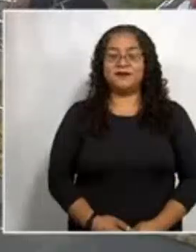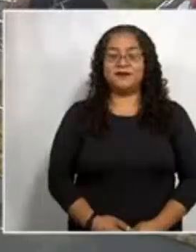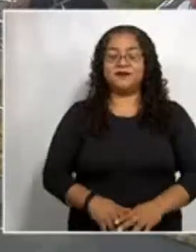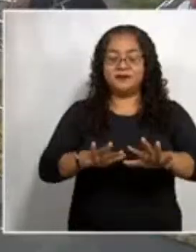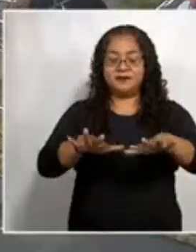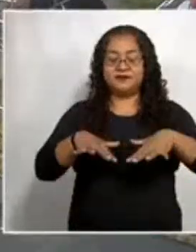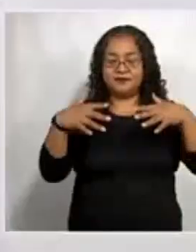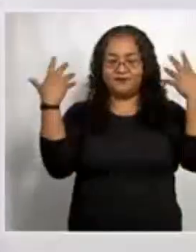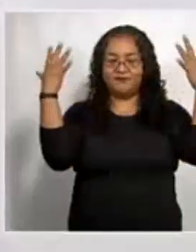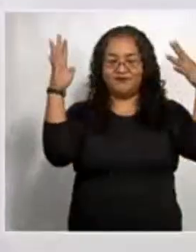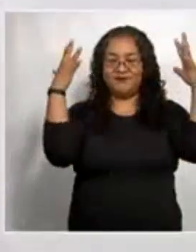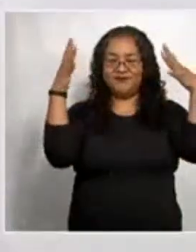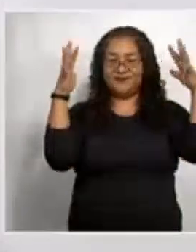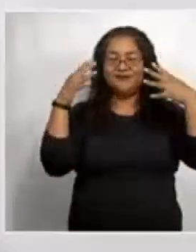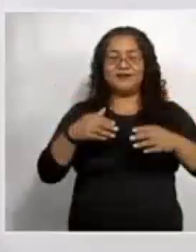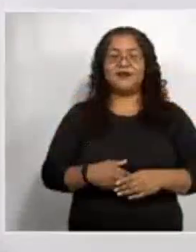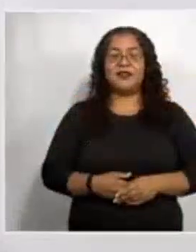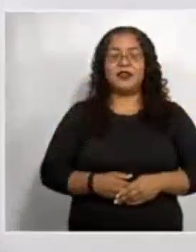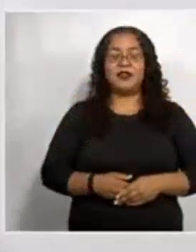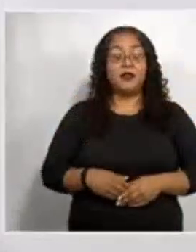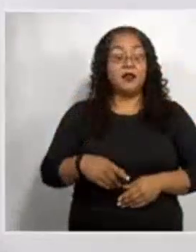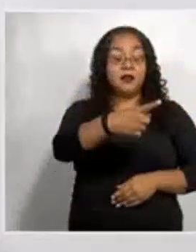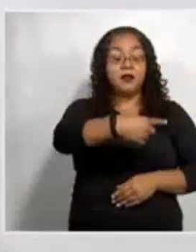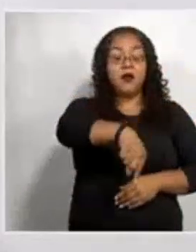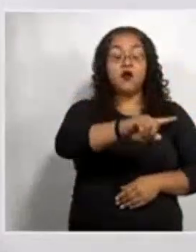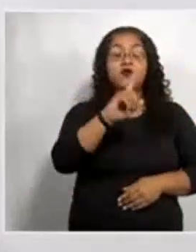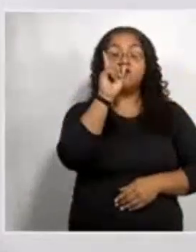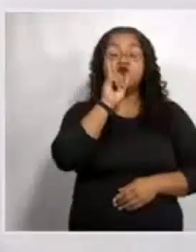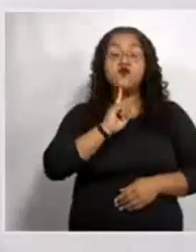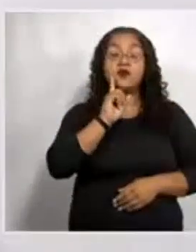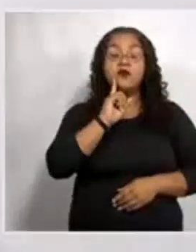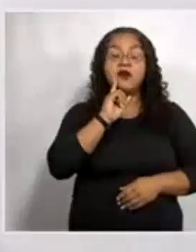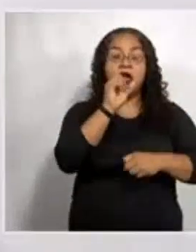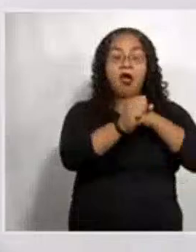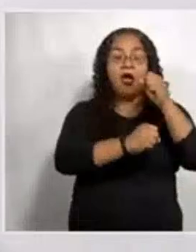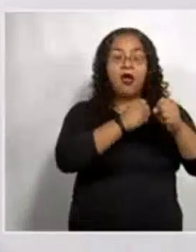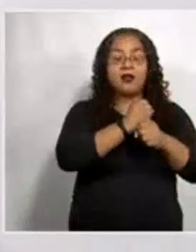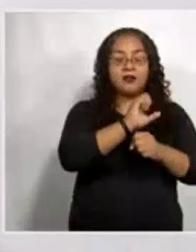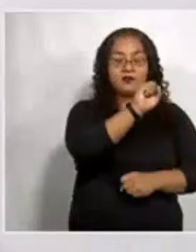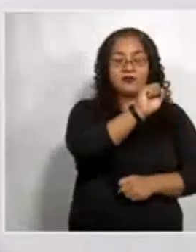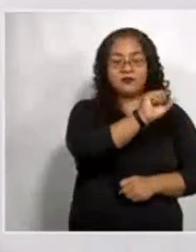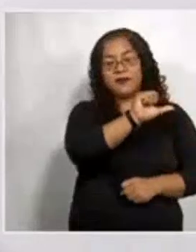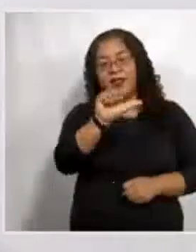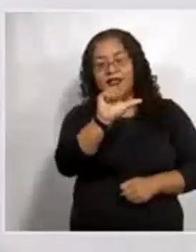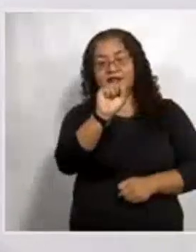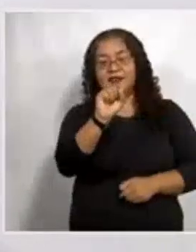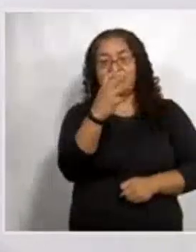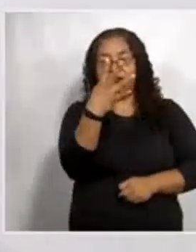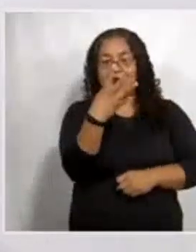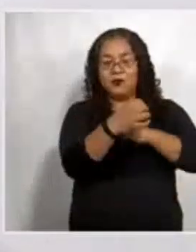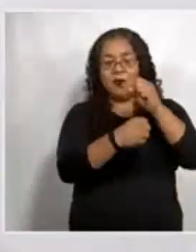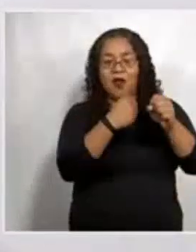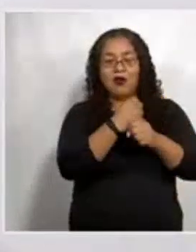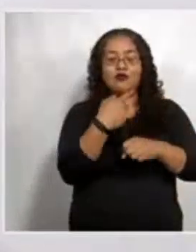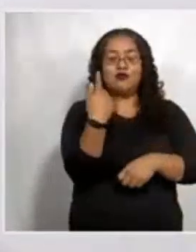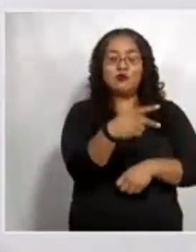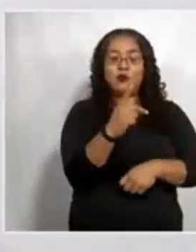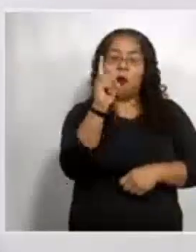Todas las mujeres de 60 a 64 años de edad van a tener pensión, mujeres bienestar.